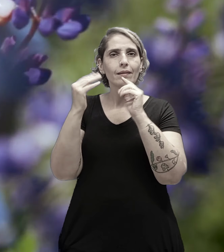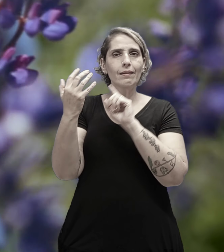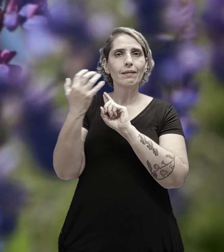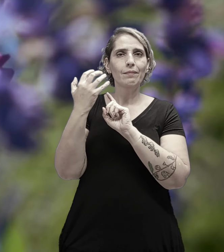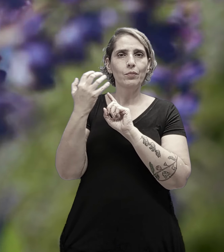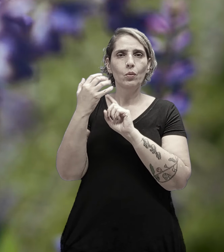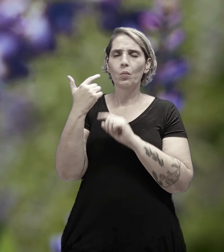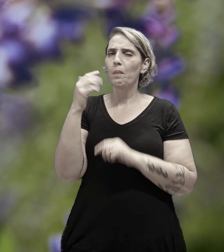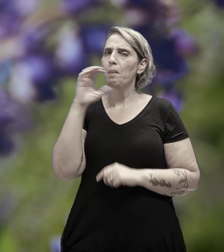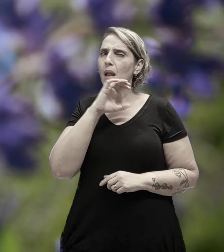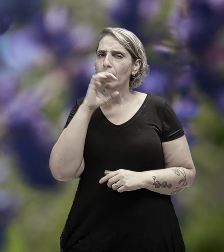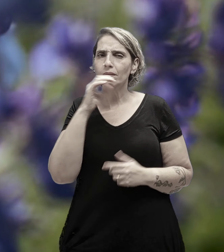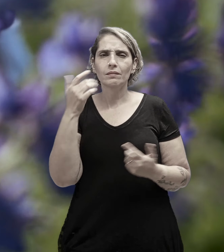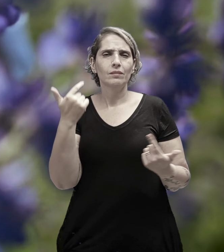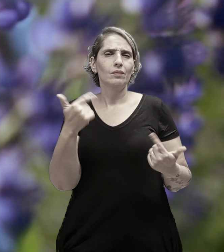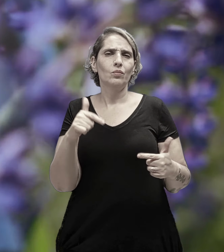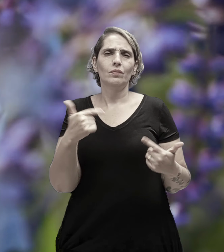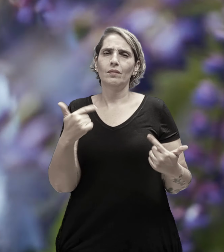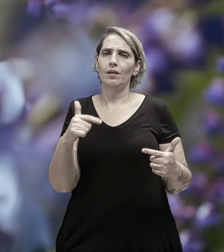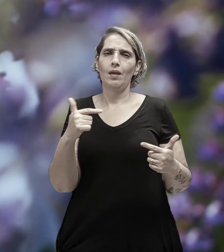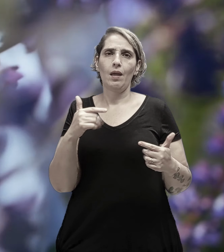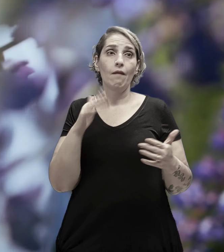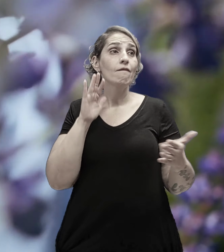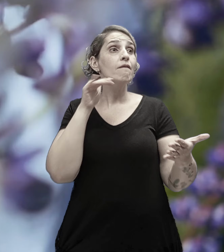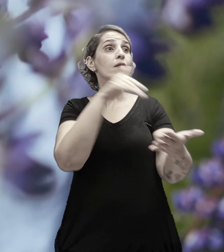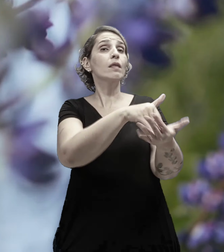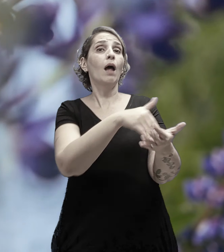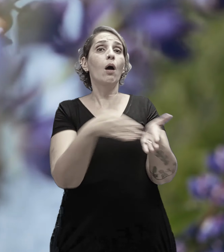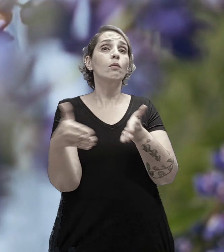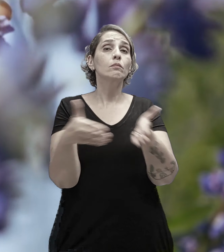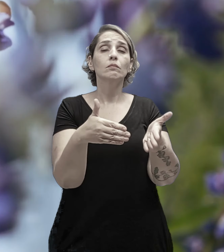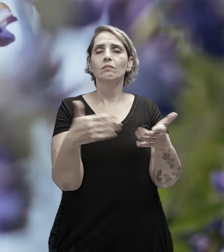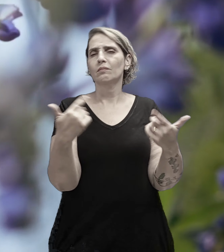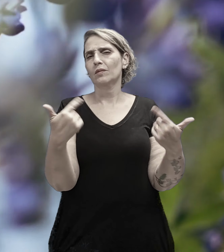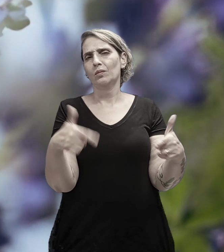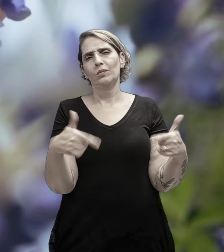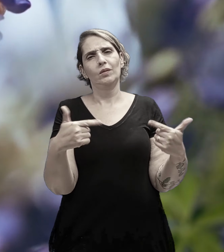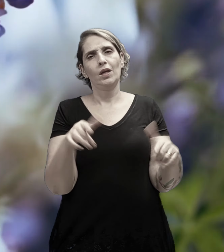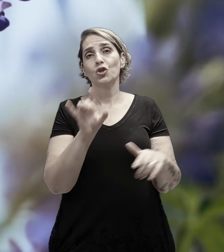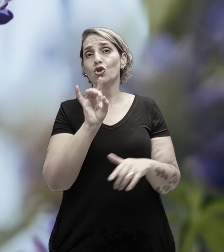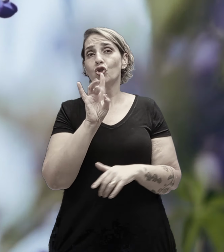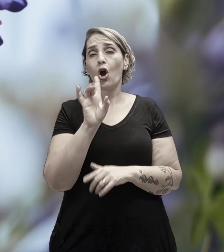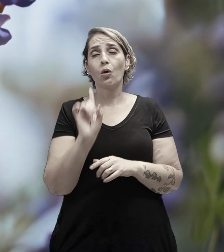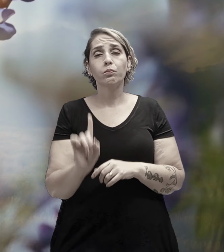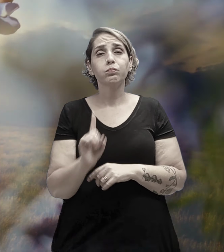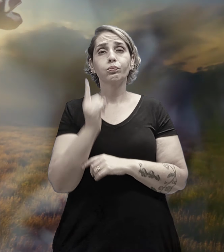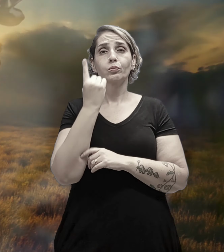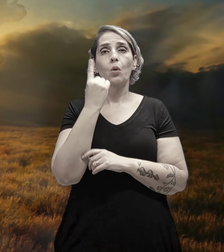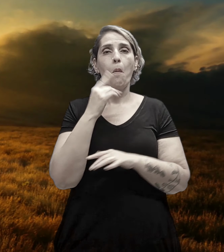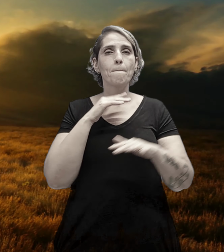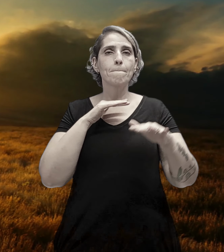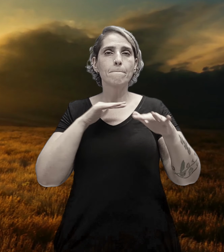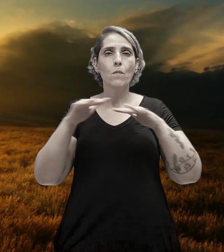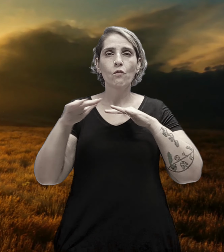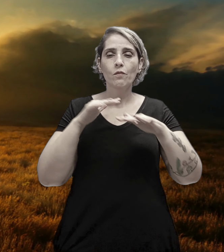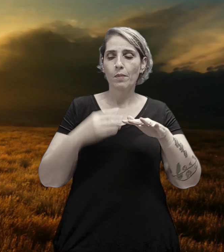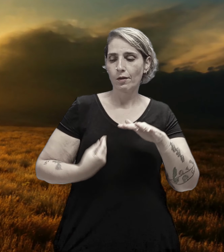Não há pressa, não há destino final, apenas o movimento contínuo da vida,